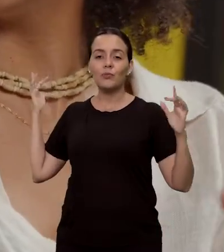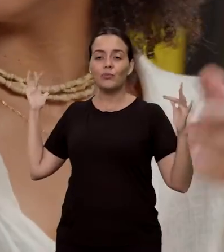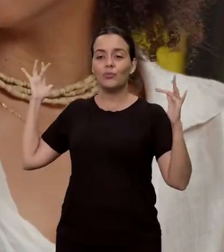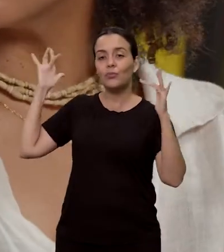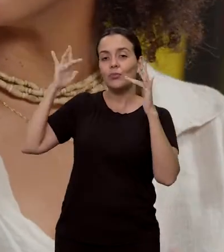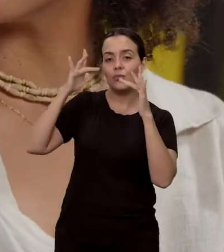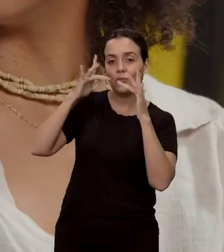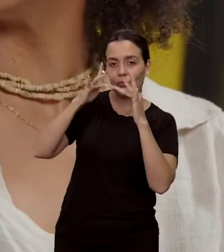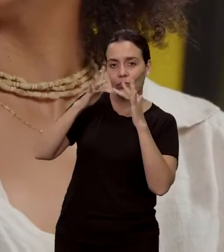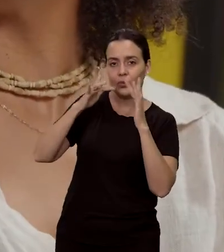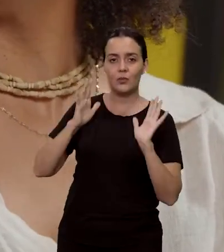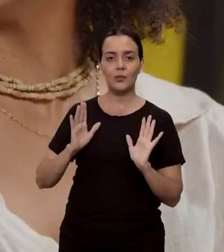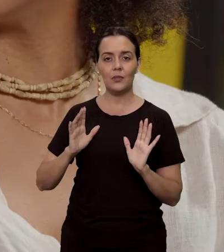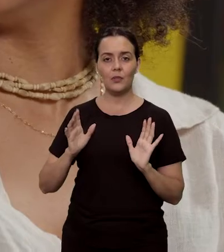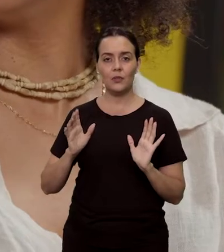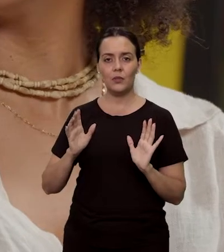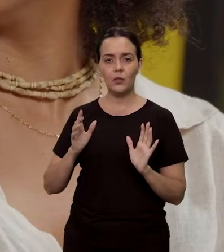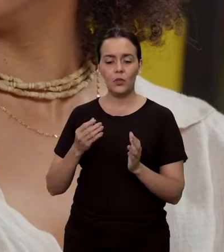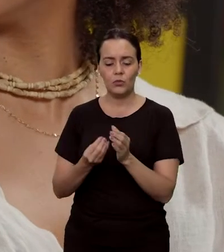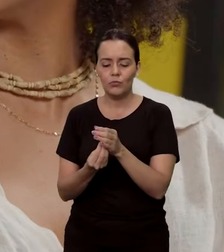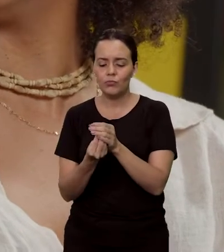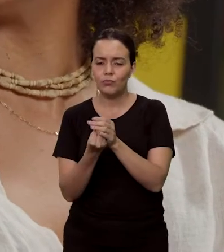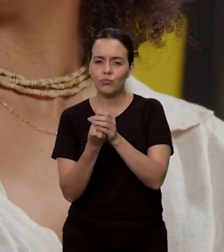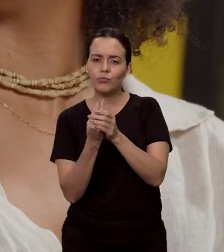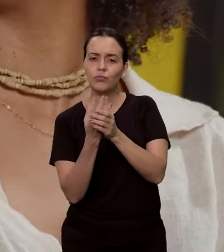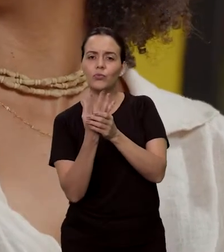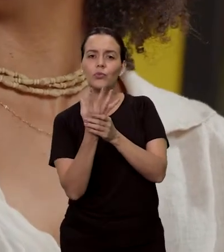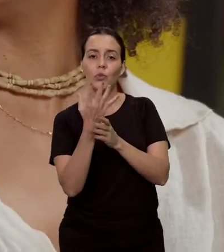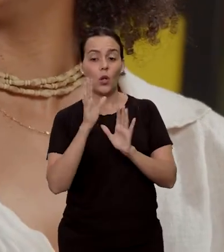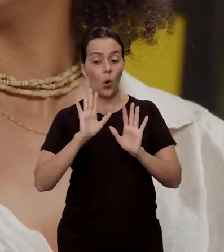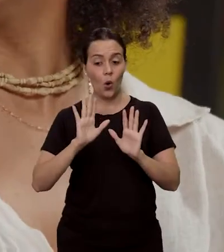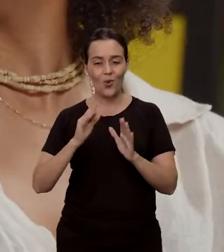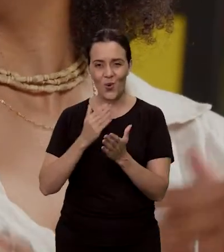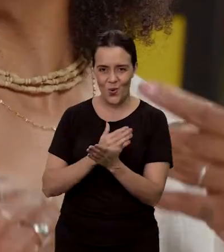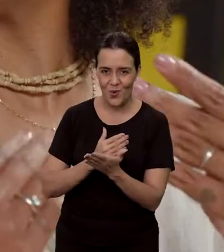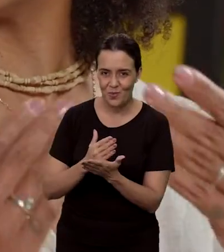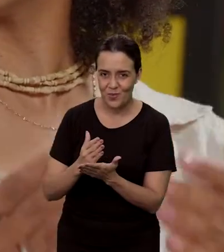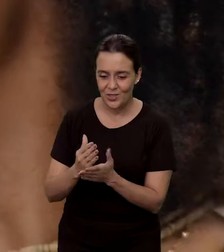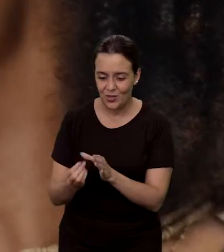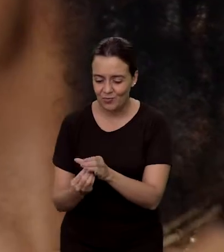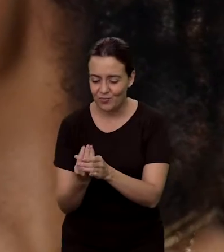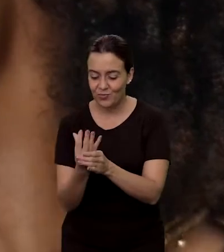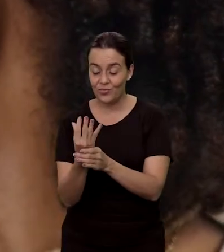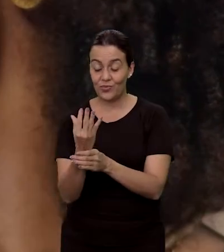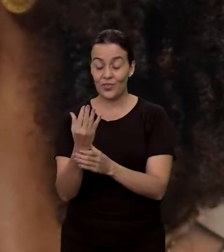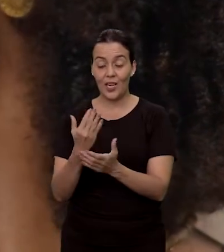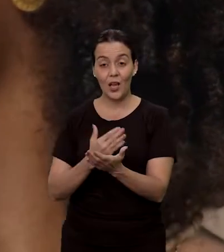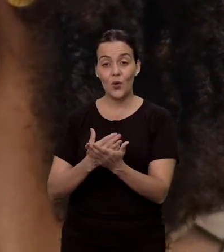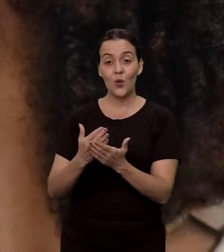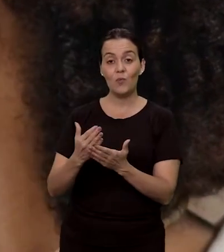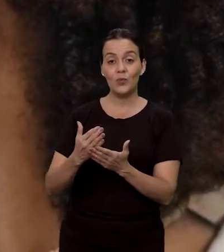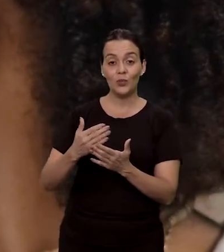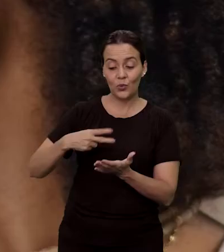que veio, de um determinado fruto, de alguma determinada verdura, e aí você tem aquela dança específica e é lindo.